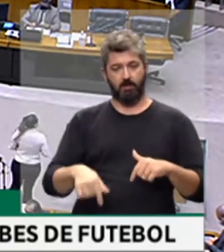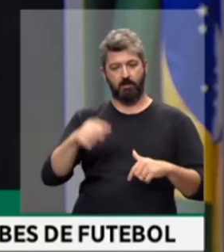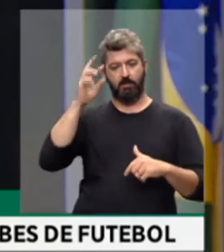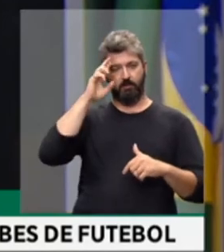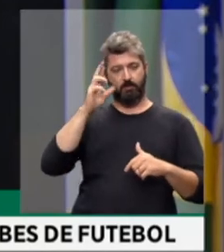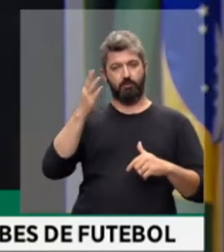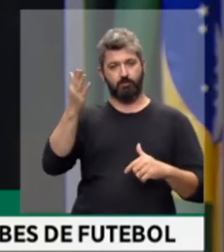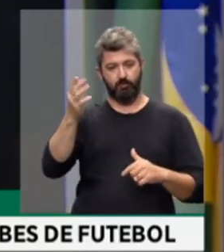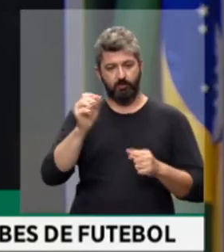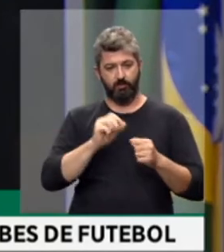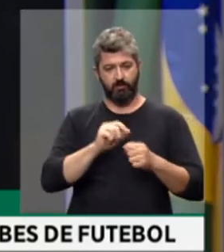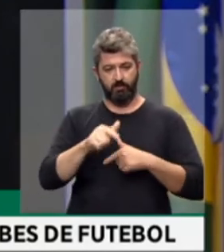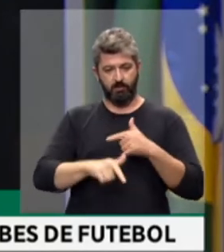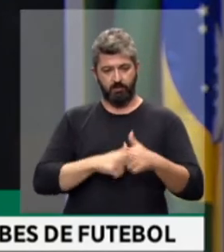MARCELO ARO. -- [DEP. MARCELO ARO]: